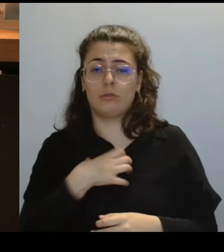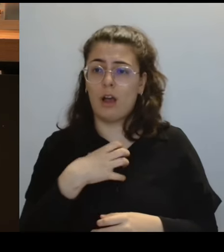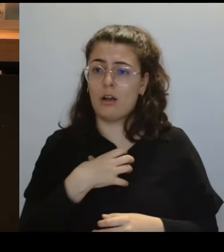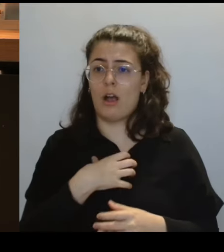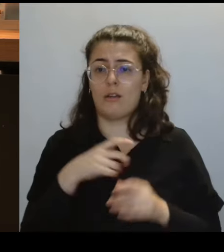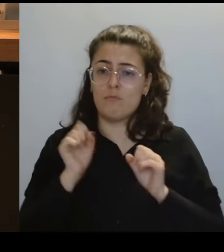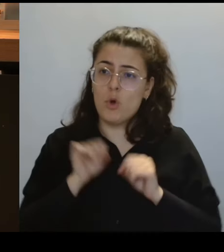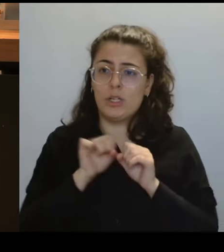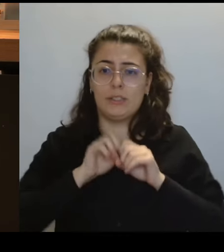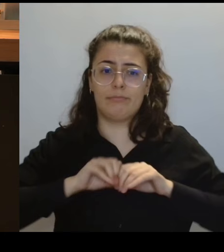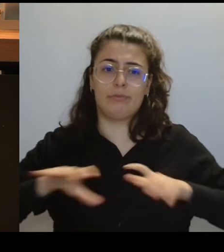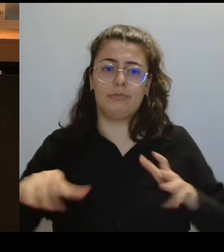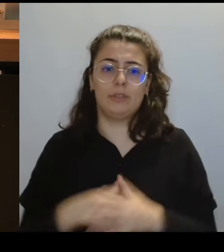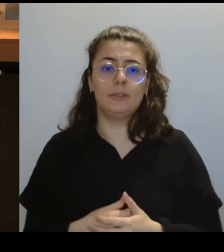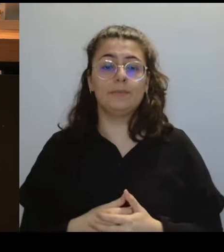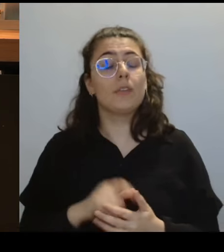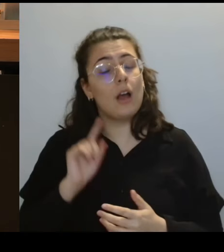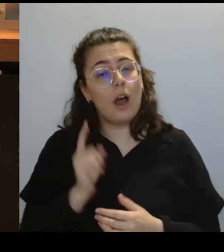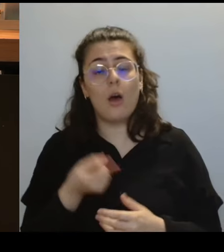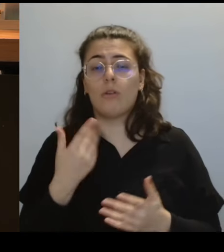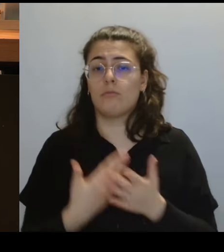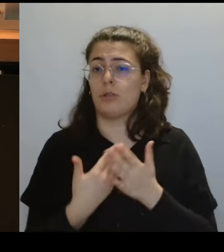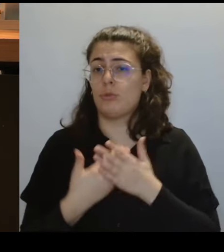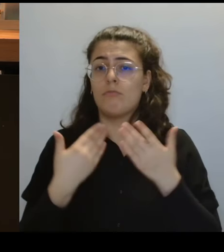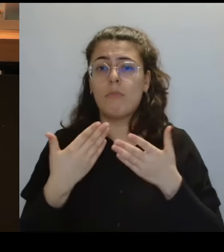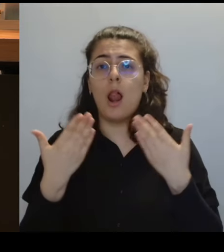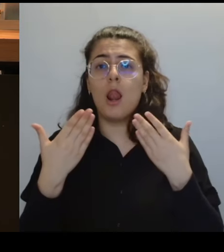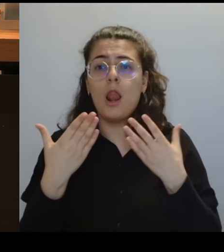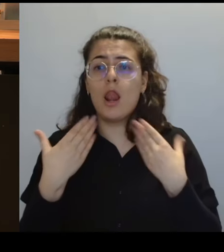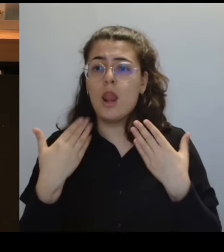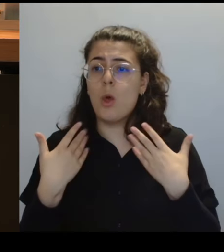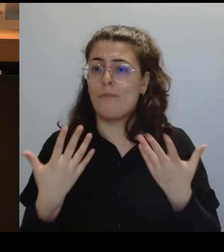Luftreinhaltung und die Frage, was es bedeutet, wenn ich permanent eine